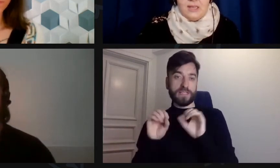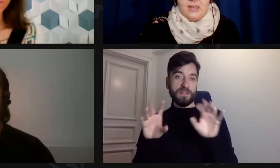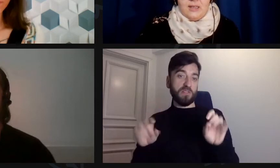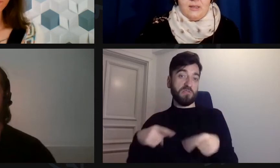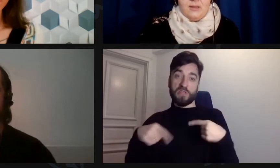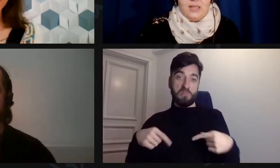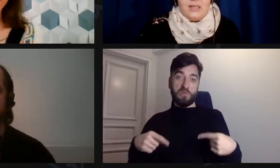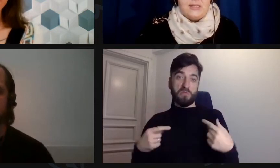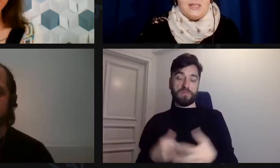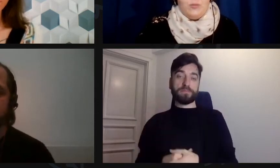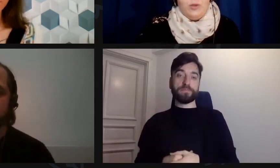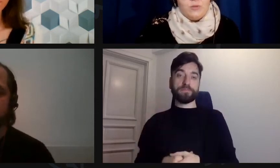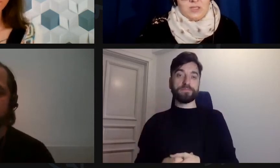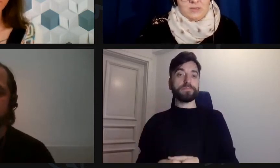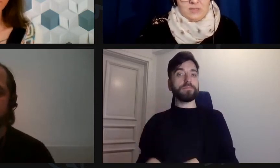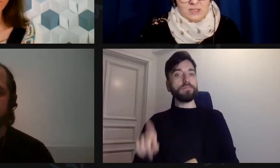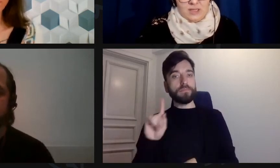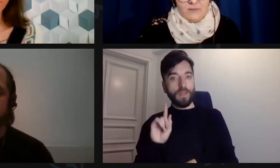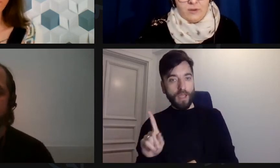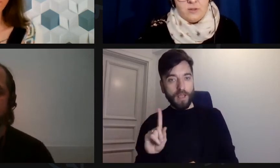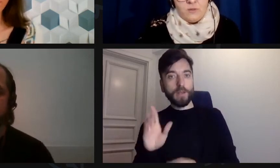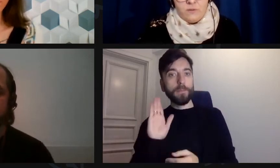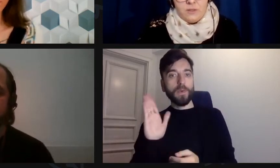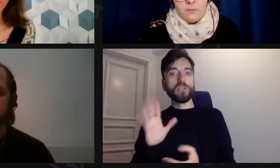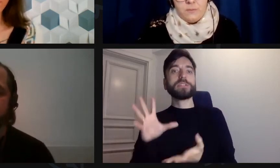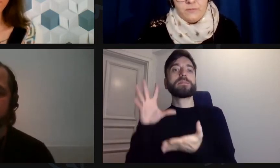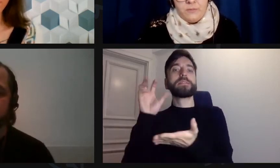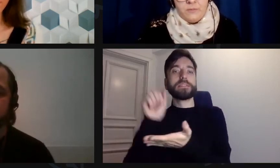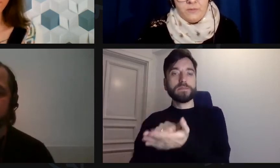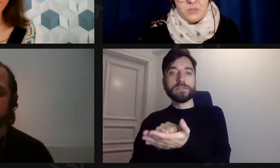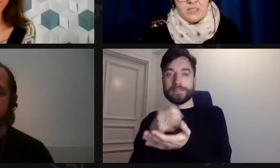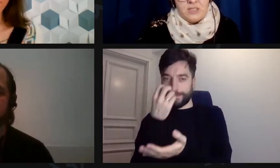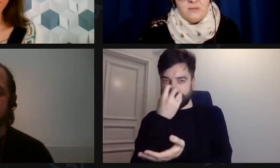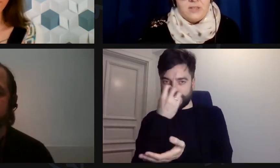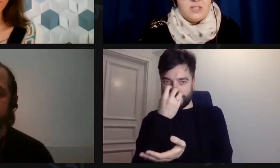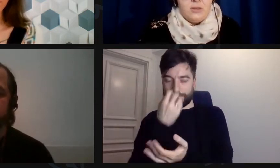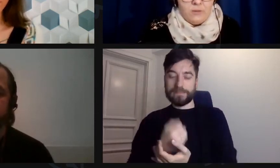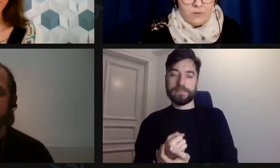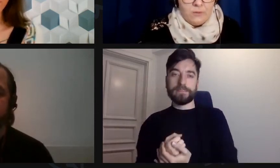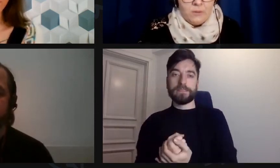Zajmują się tym cyrkiem, wchodzą w przestrzeń warsztatową.